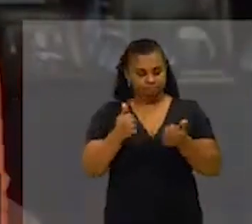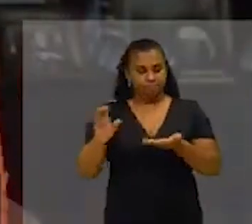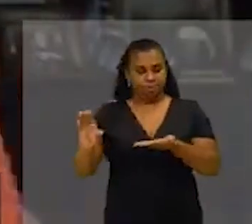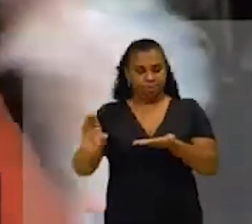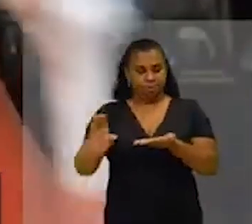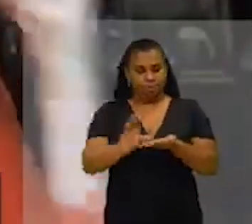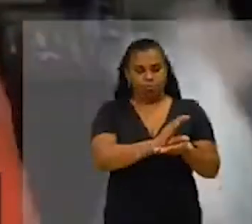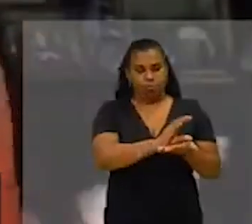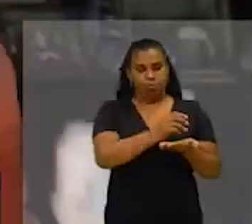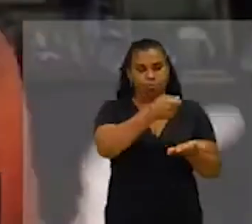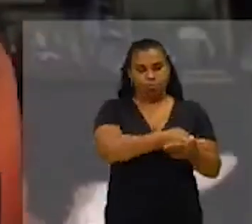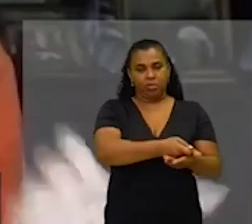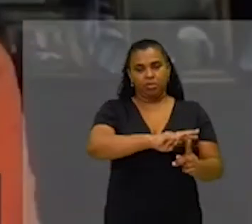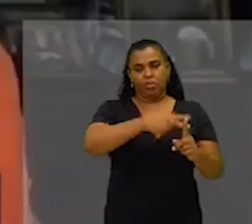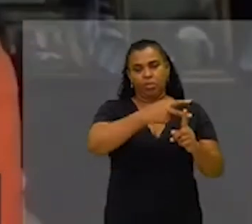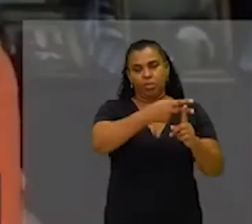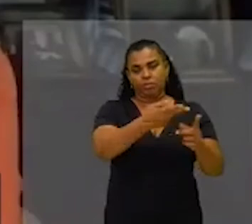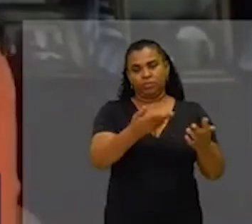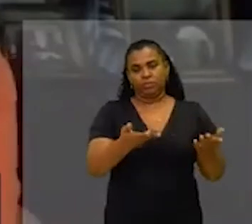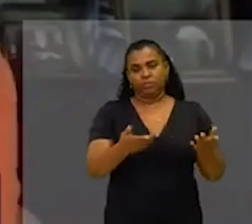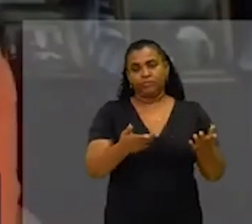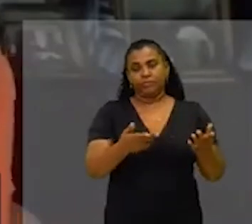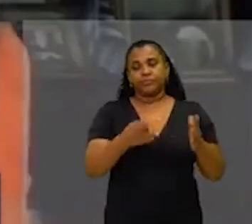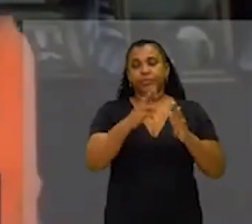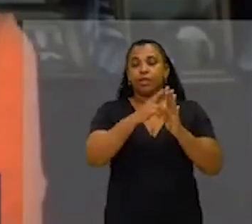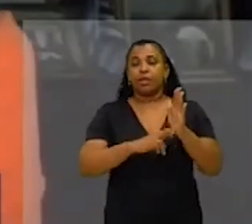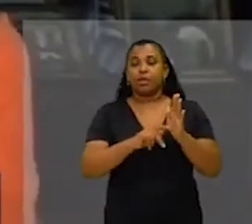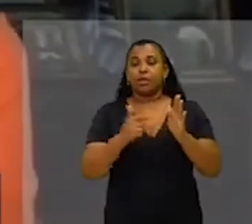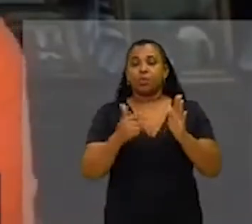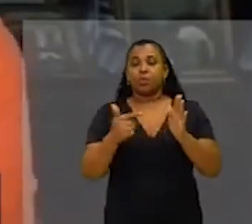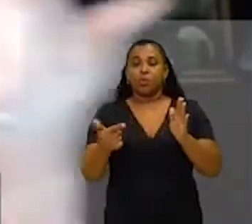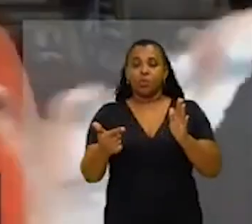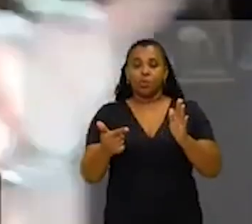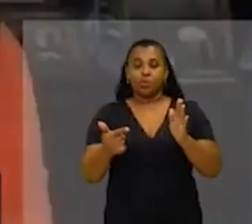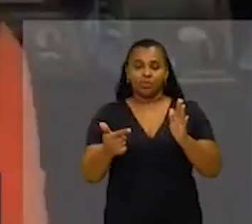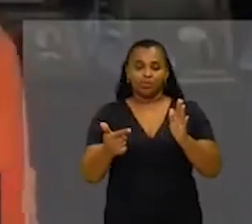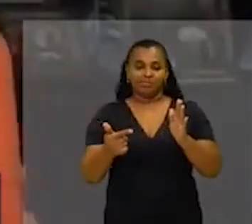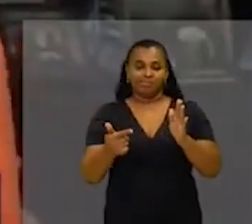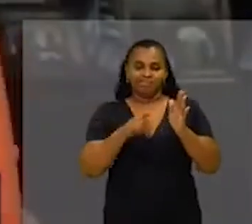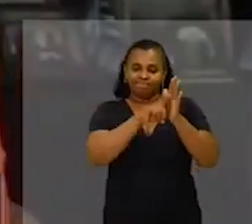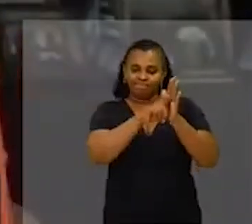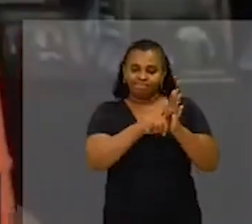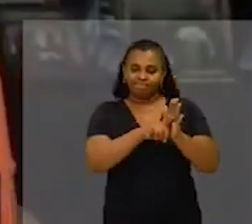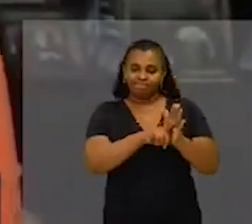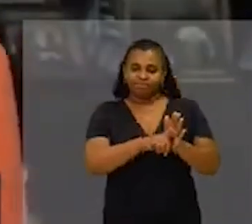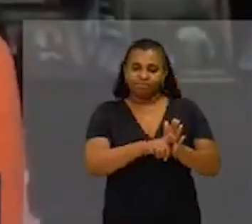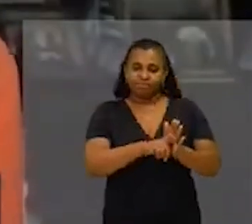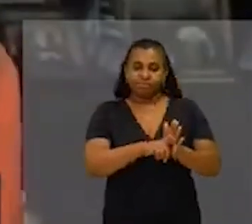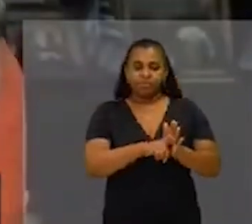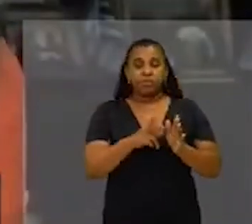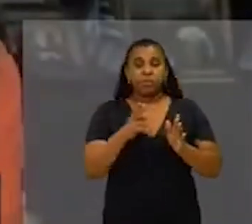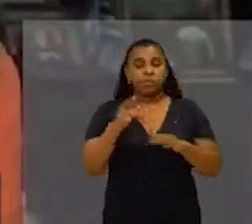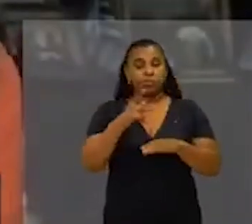público dobrado uma outra regra já de caráter sancionatório como prevalece na França a sua